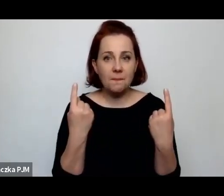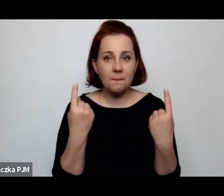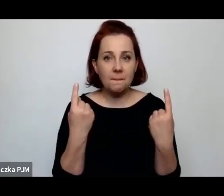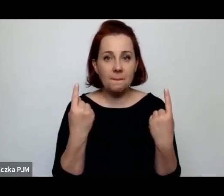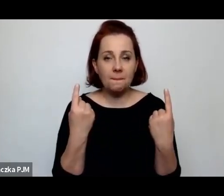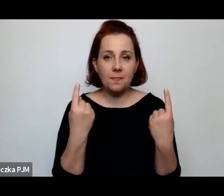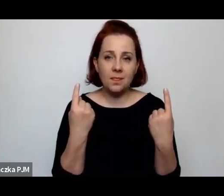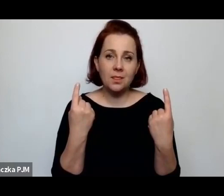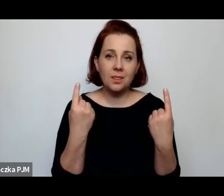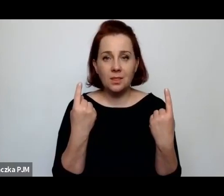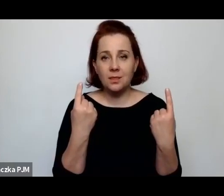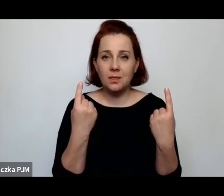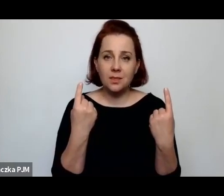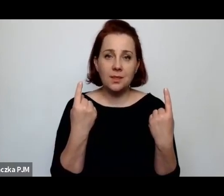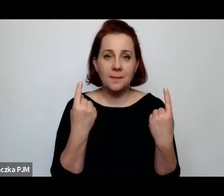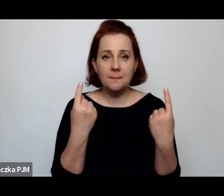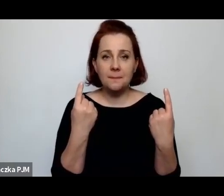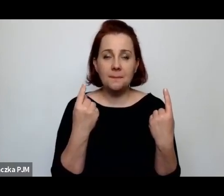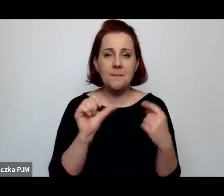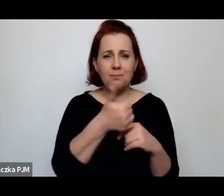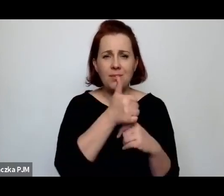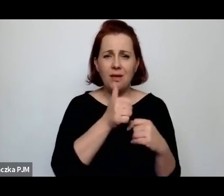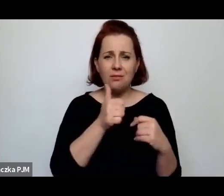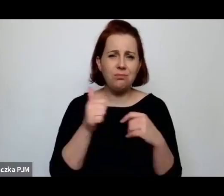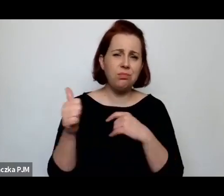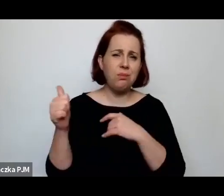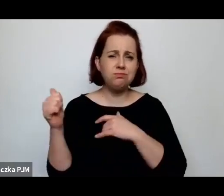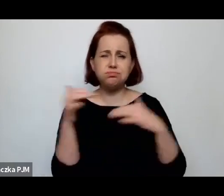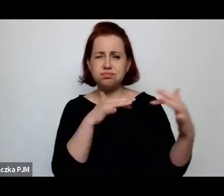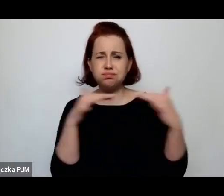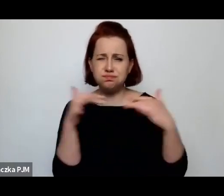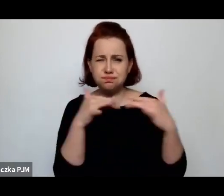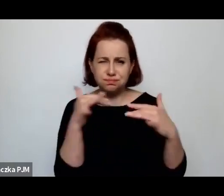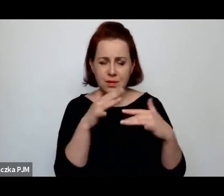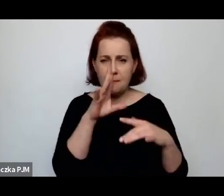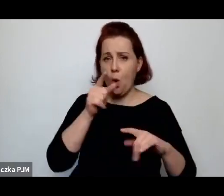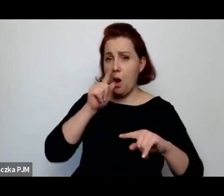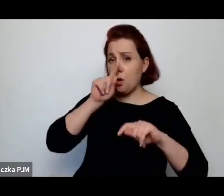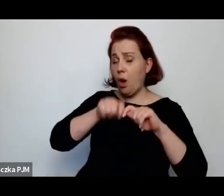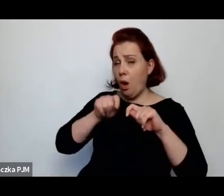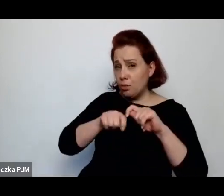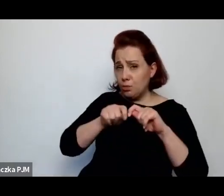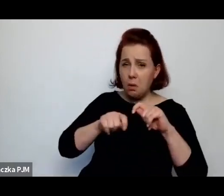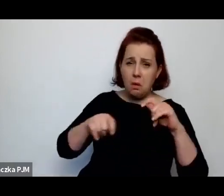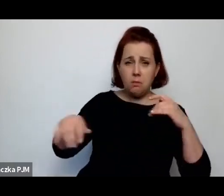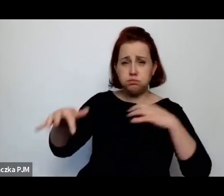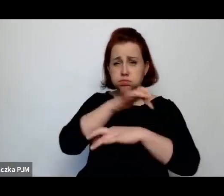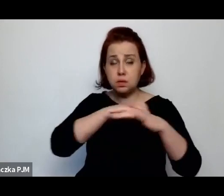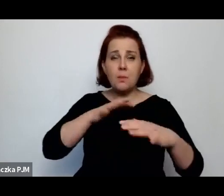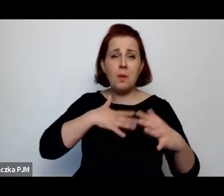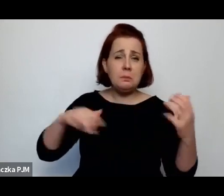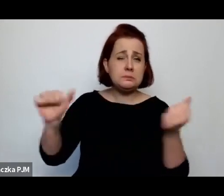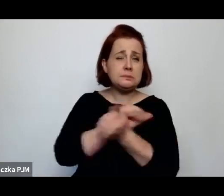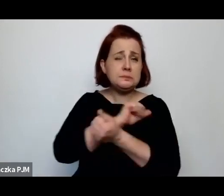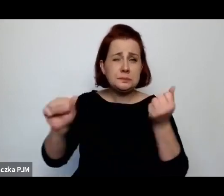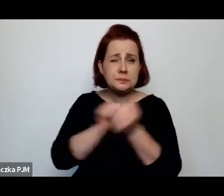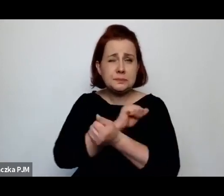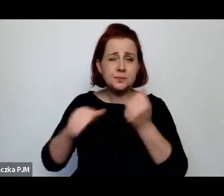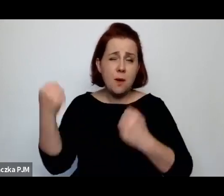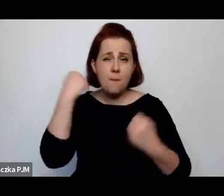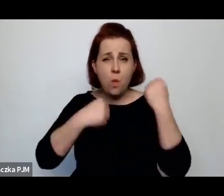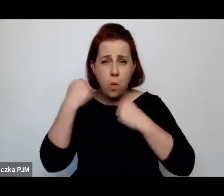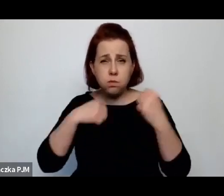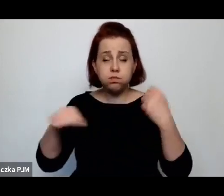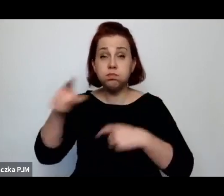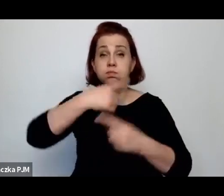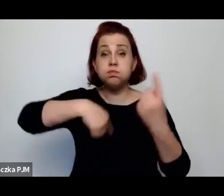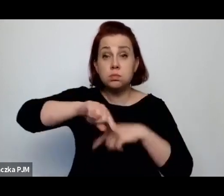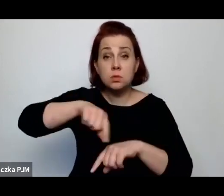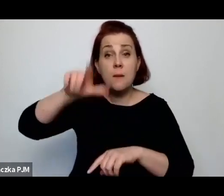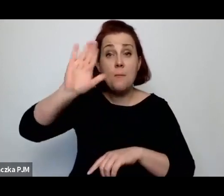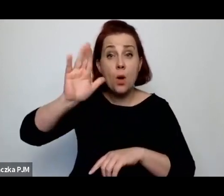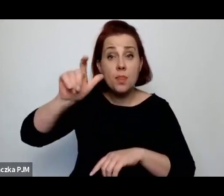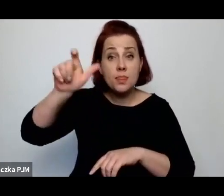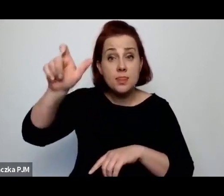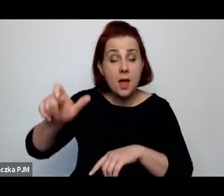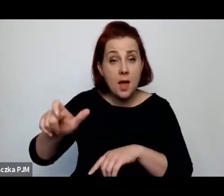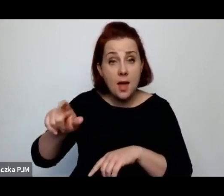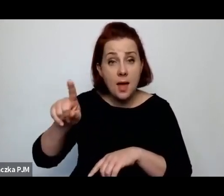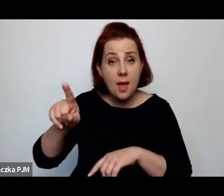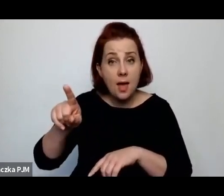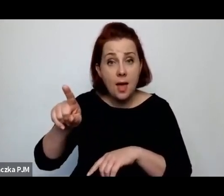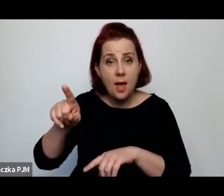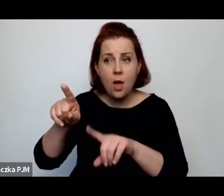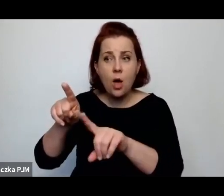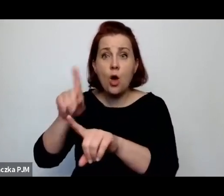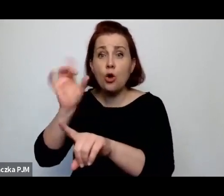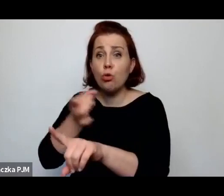no najpierw jatka była kontrolowana, później doszło do bójki w jatce, później zginął donosiciel policyjny